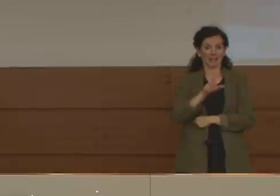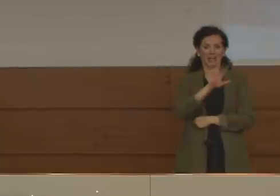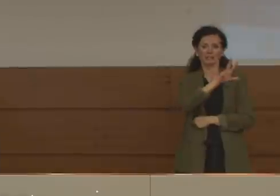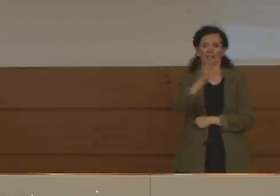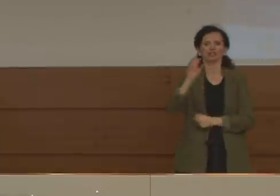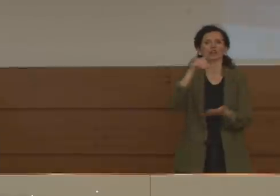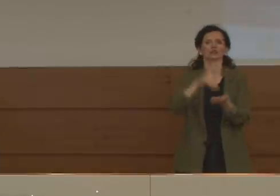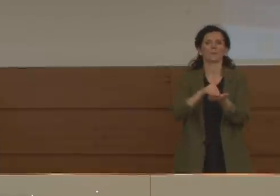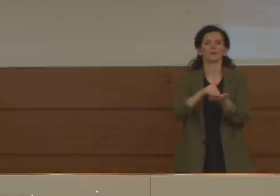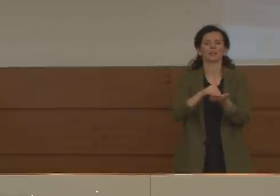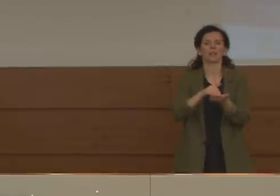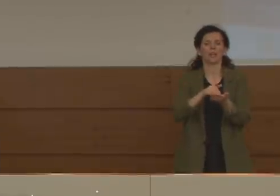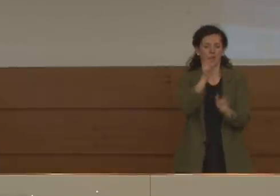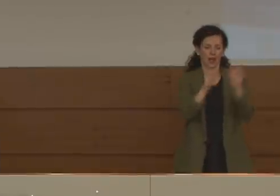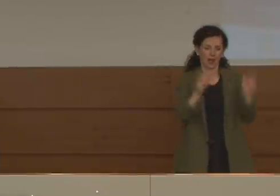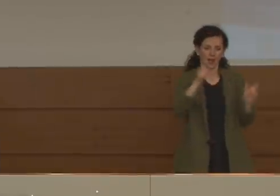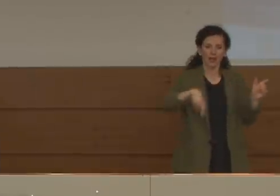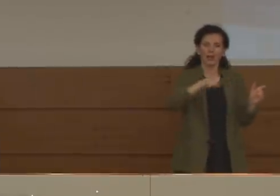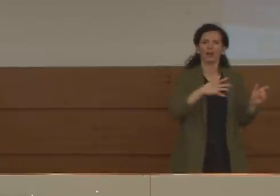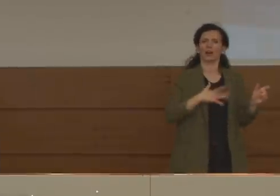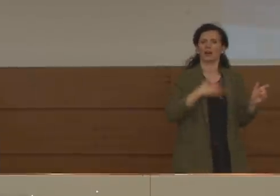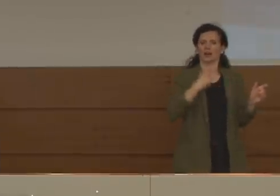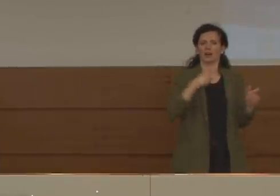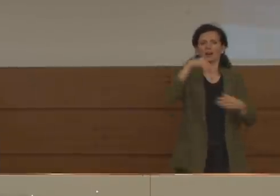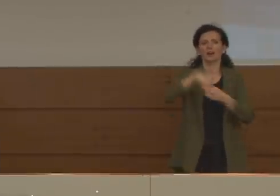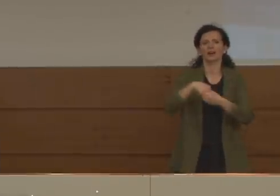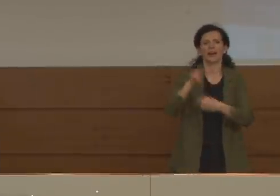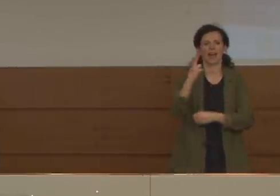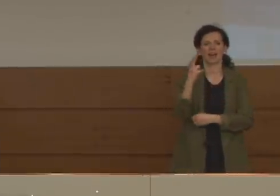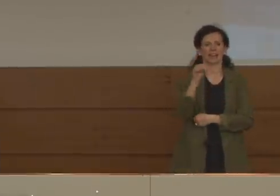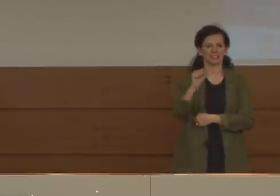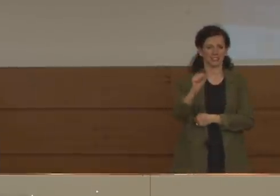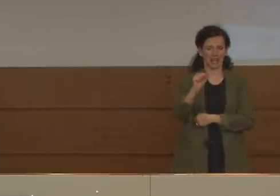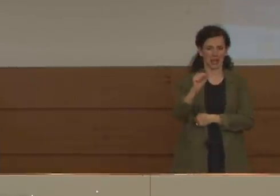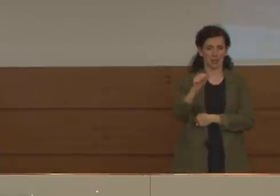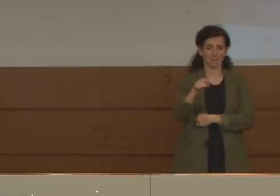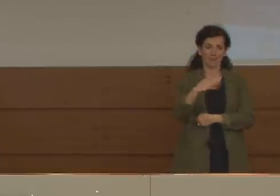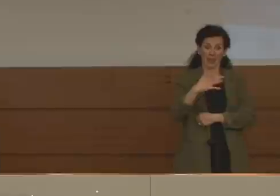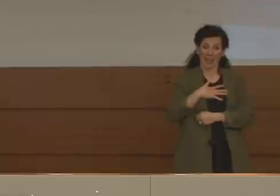residenze sanitarie assistenziali. Questi 300 mila ospiti hanno un'età media di 85 anni,